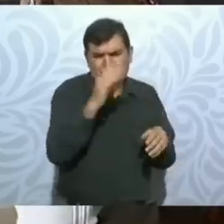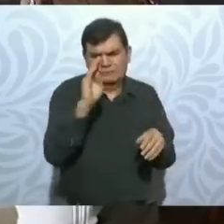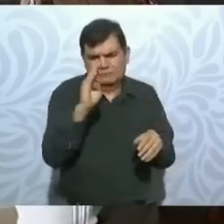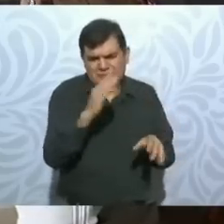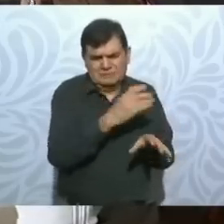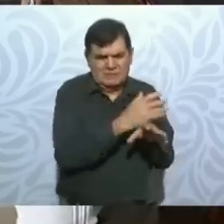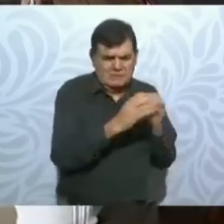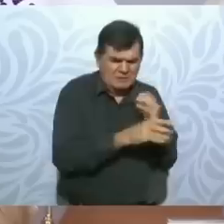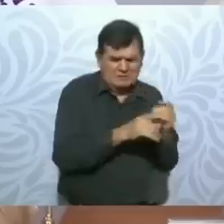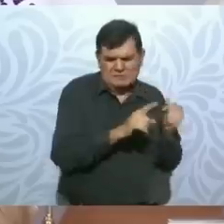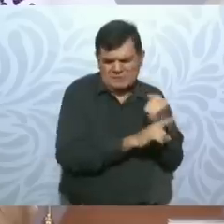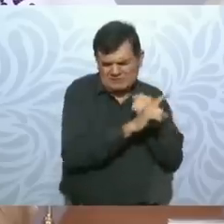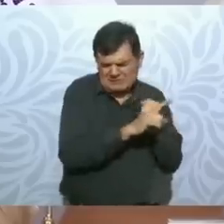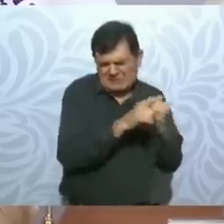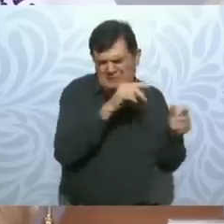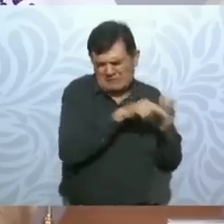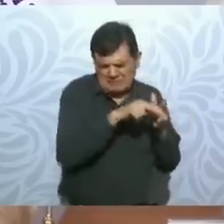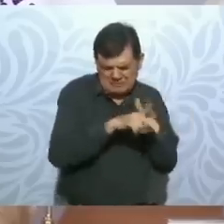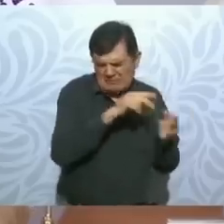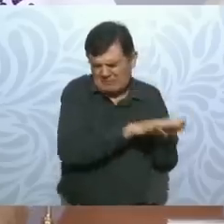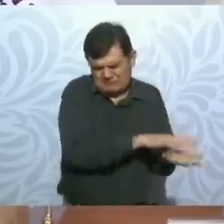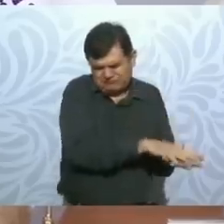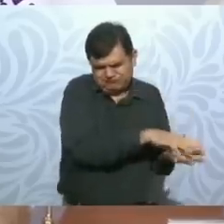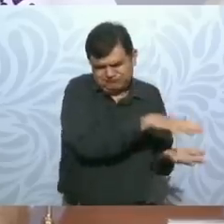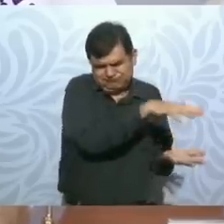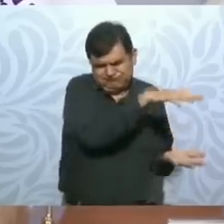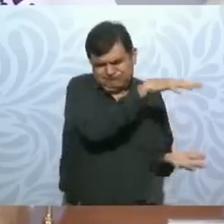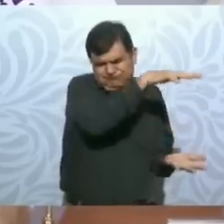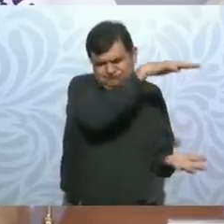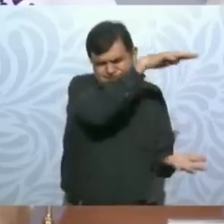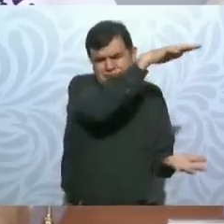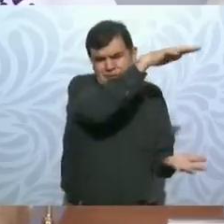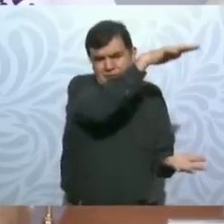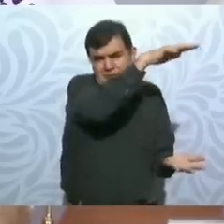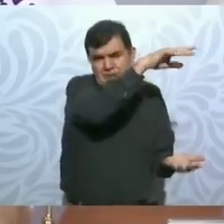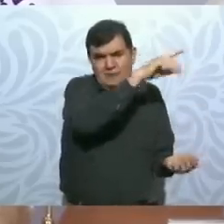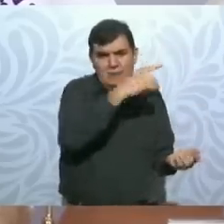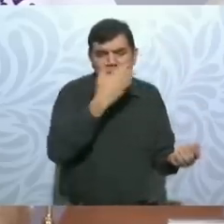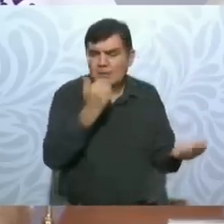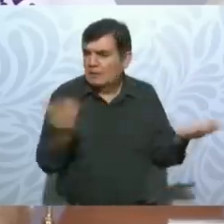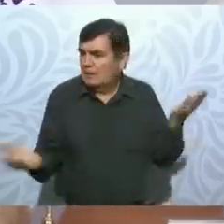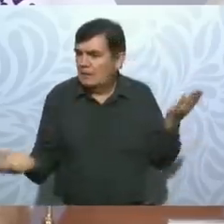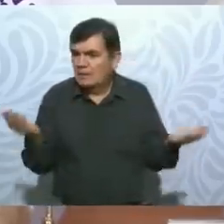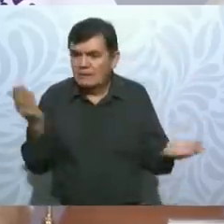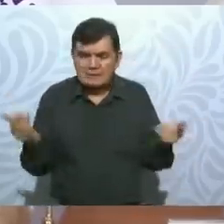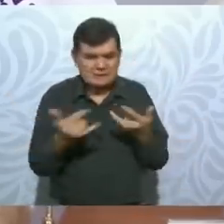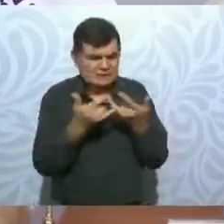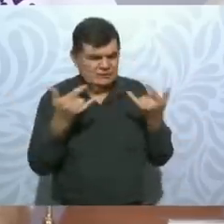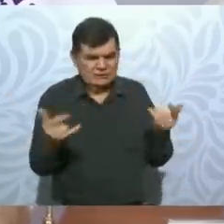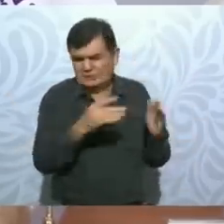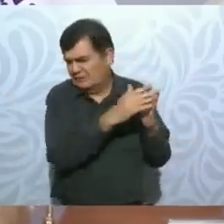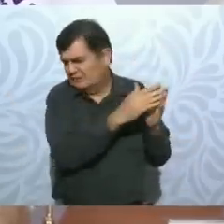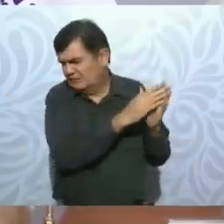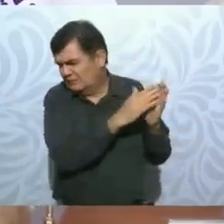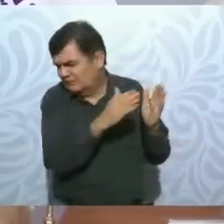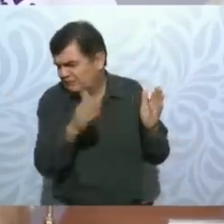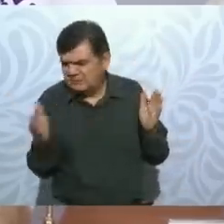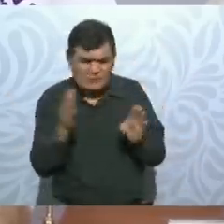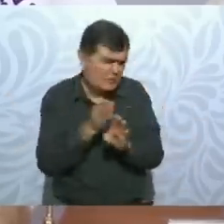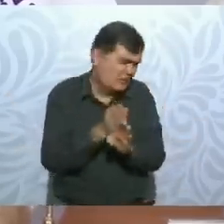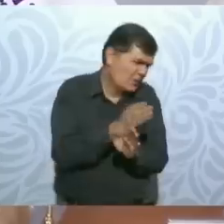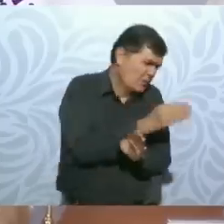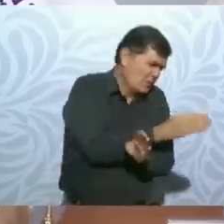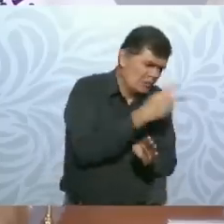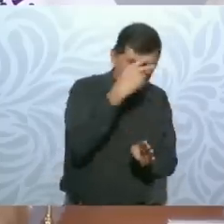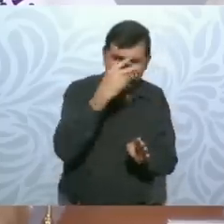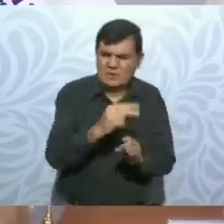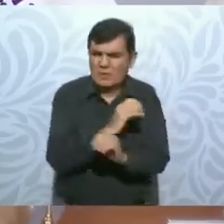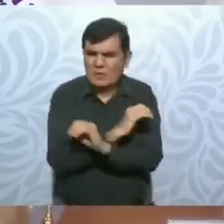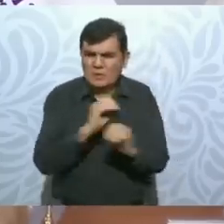en México esos 14 años no tienen paralelo en la histor del México contemporáneo haber logrado